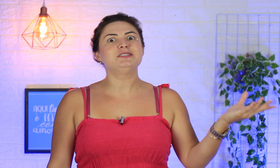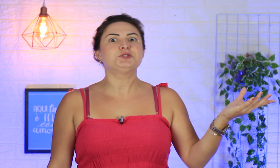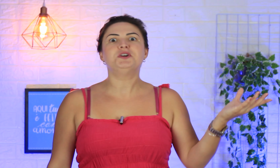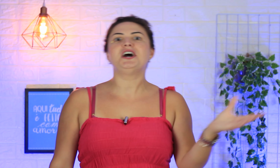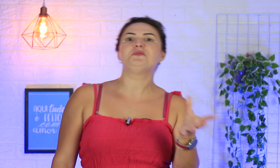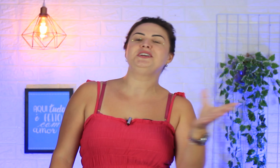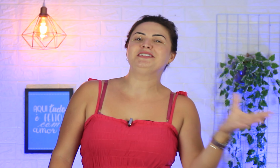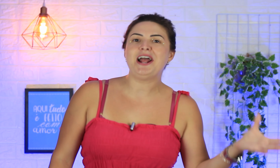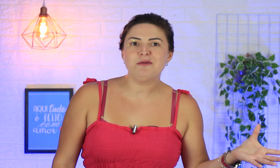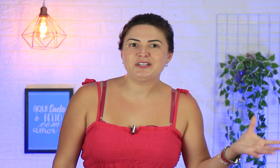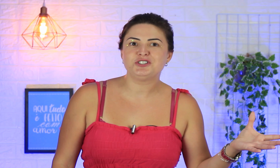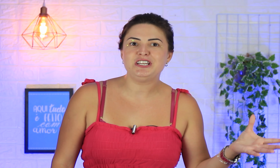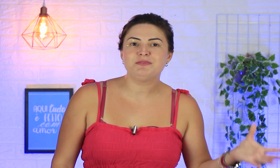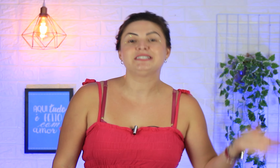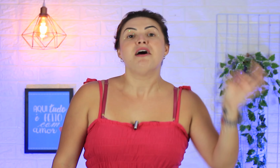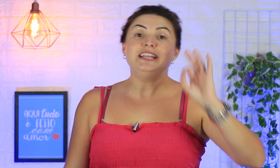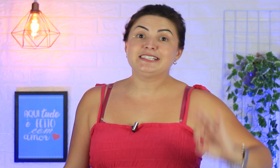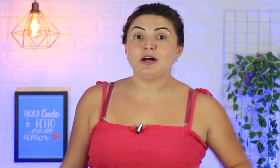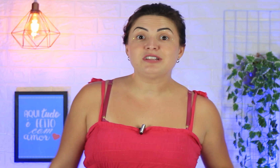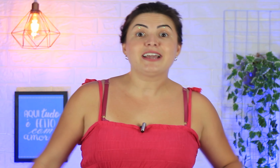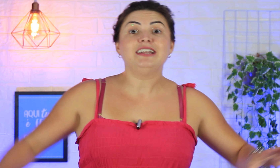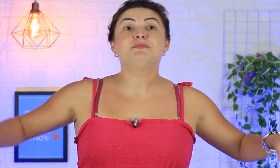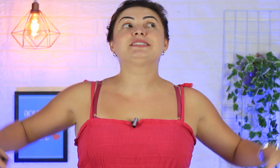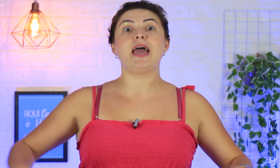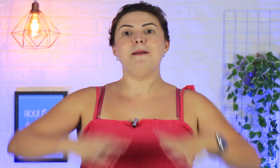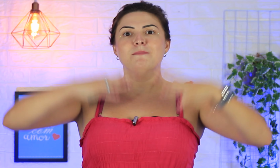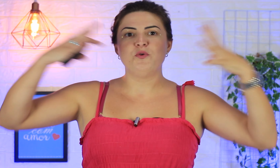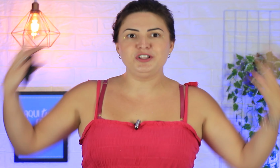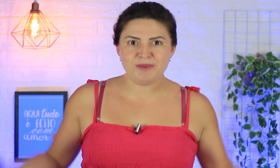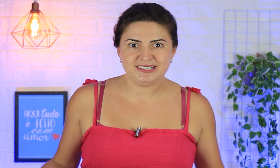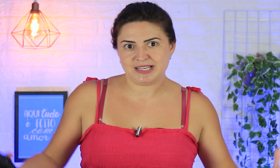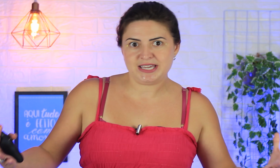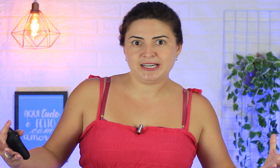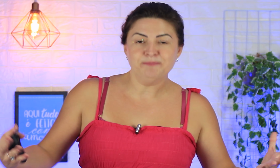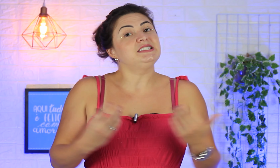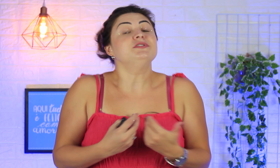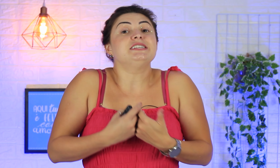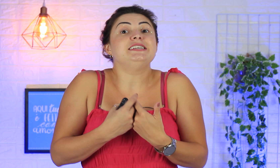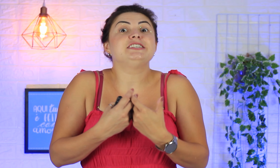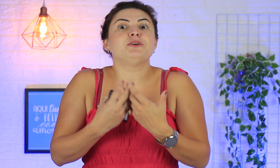se tornar um intérprete de libras Vale ressaltar que a Libras é muito mais rica e se você deseja